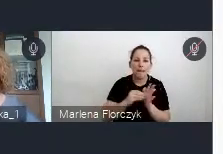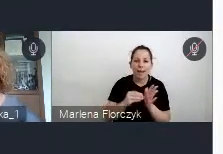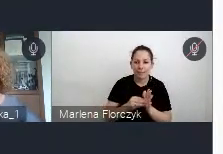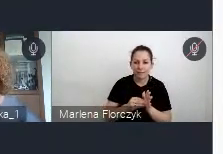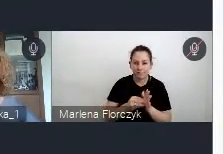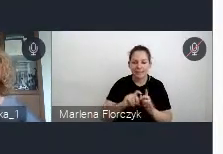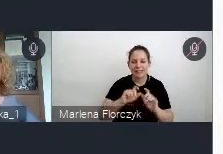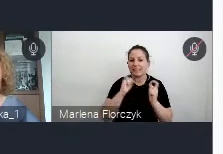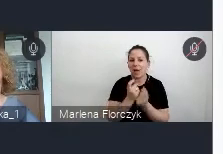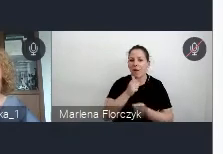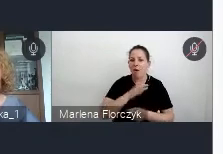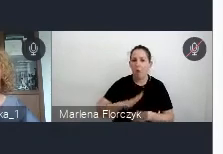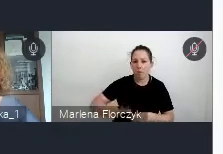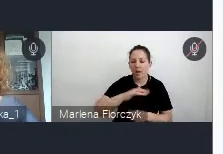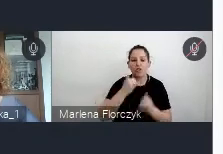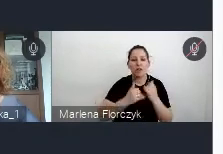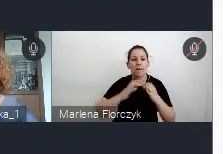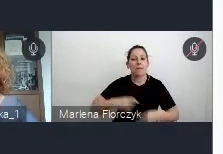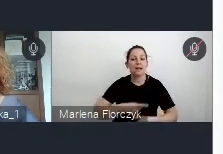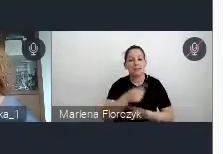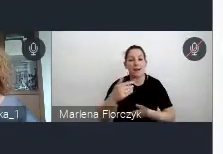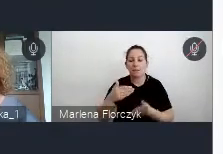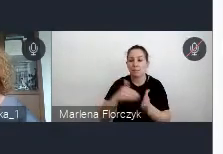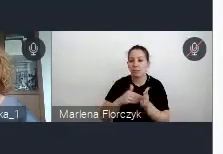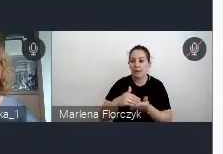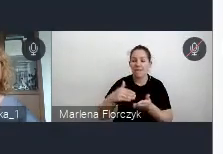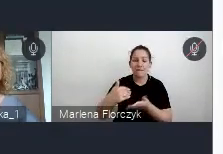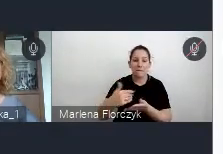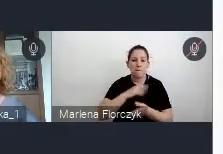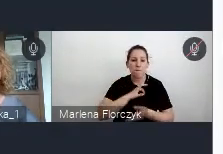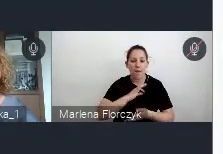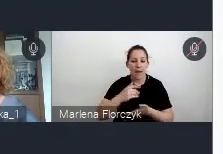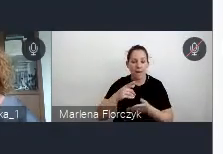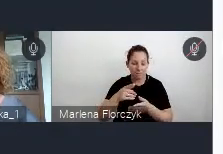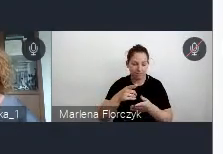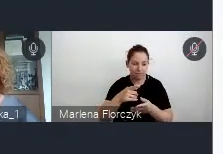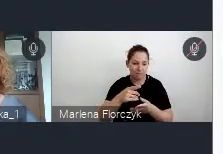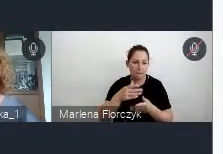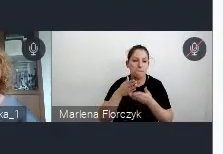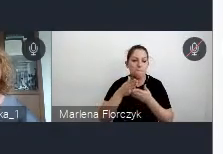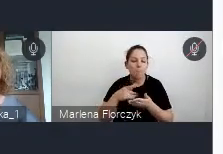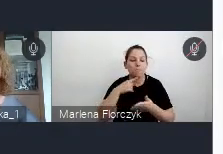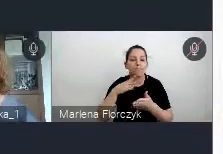a jeżeli państwo potrzebują mojej pomocy w wypełnieniu tego zgłoszenia, to również do tego zachęcam.